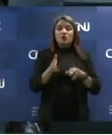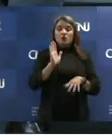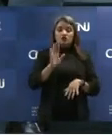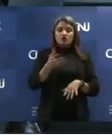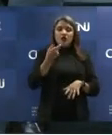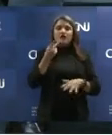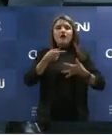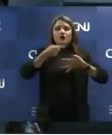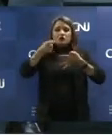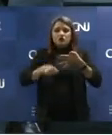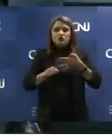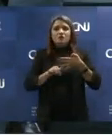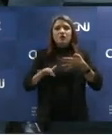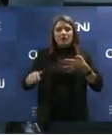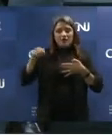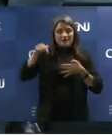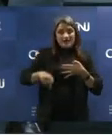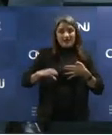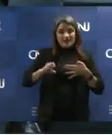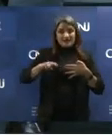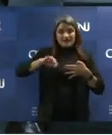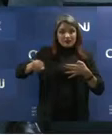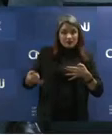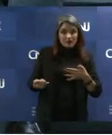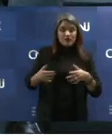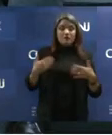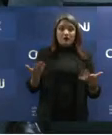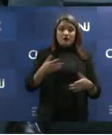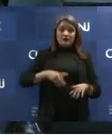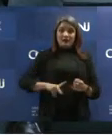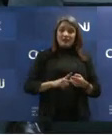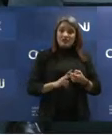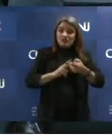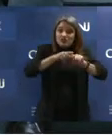em âmbito disciplinar, é necessário que se leve em conta o caso concreto.